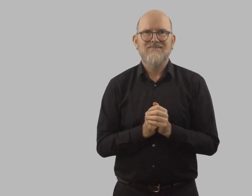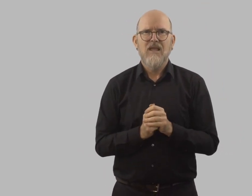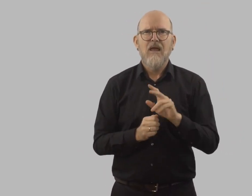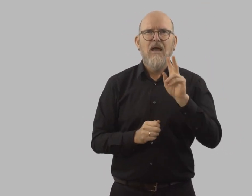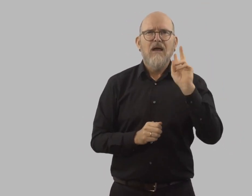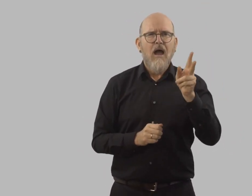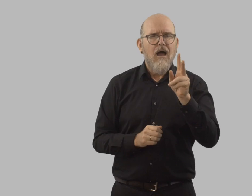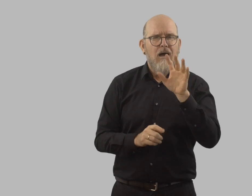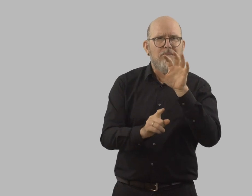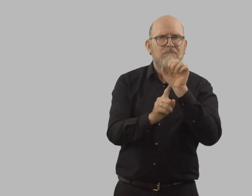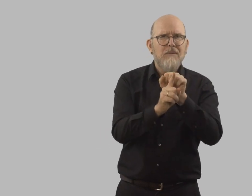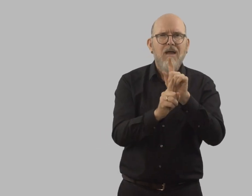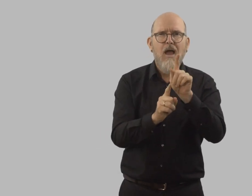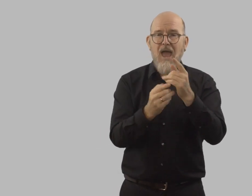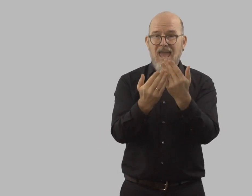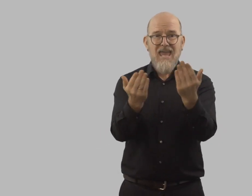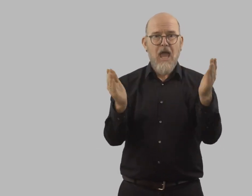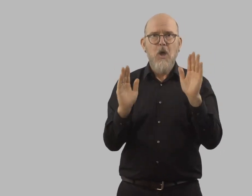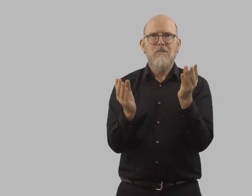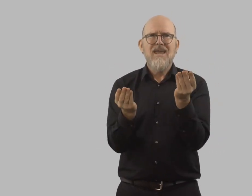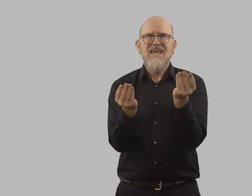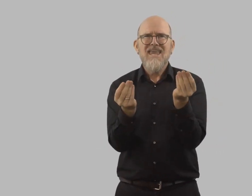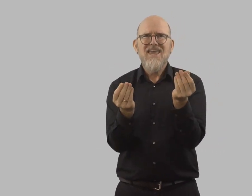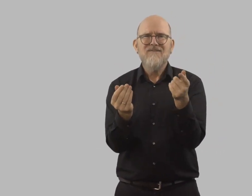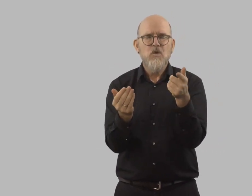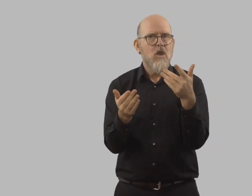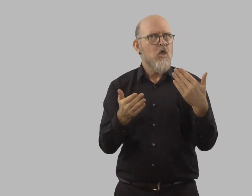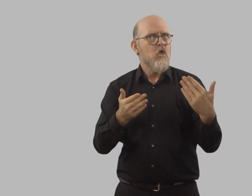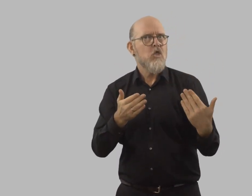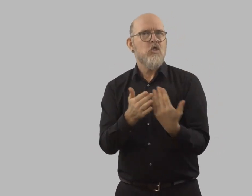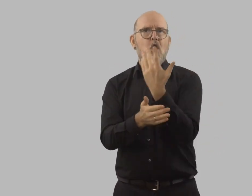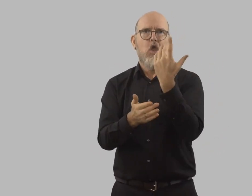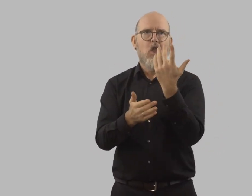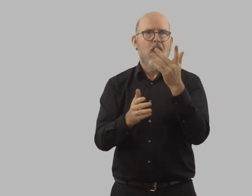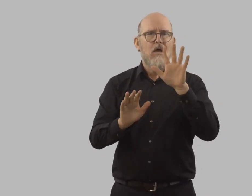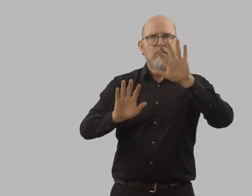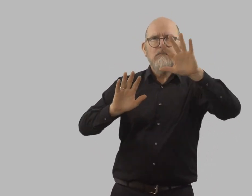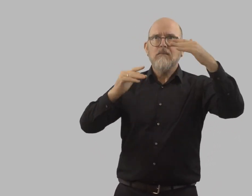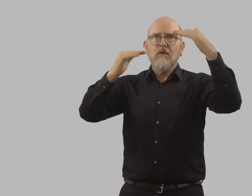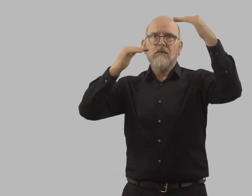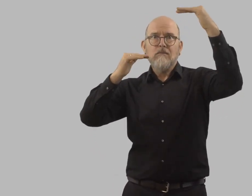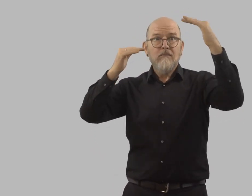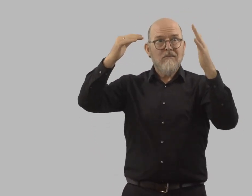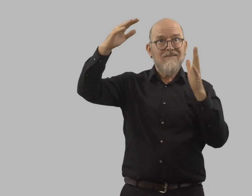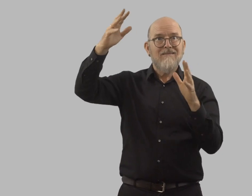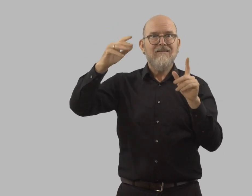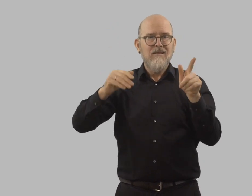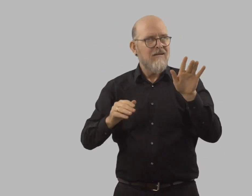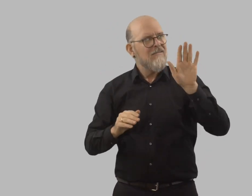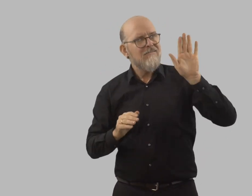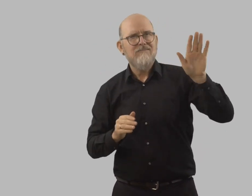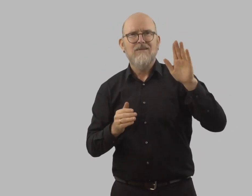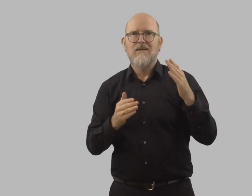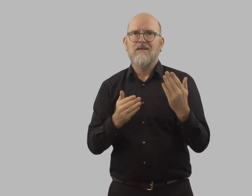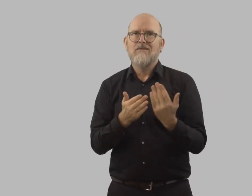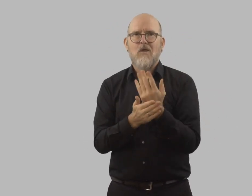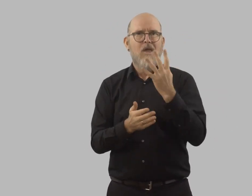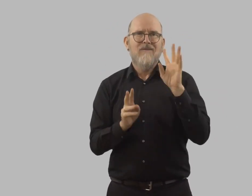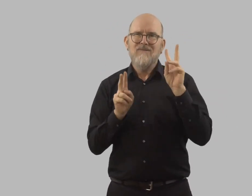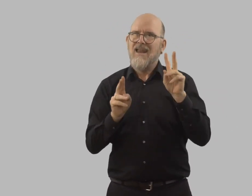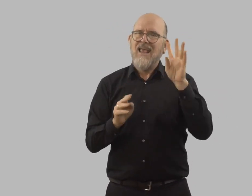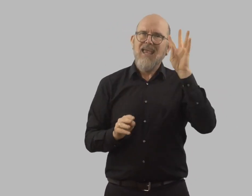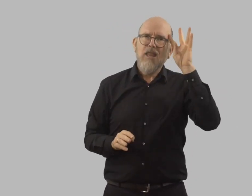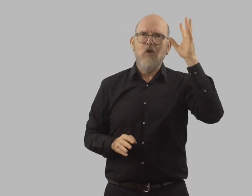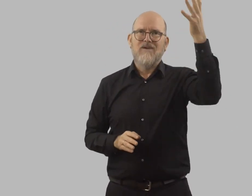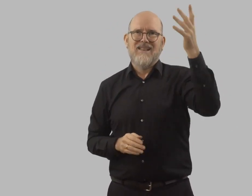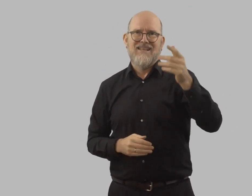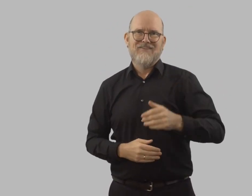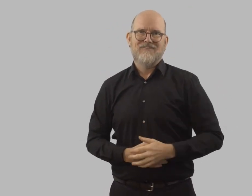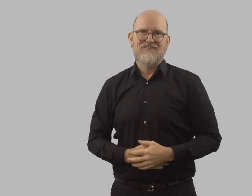Wirklich innovativ war aber sein Spiel mit dem Raumgefühl.